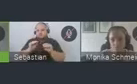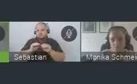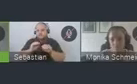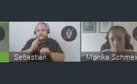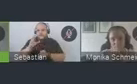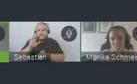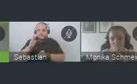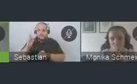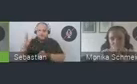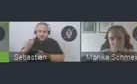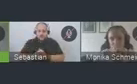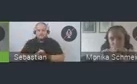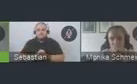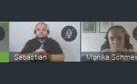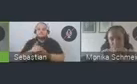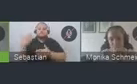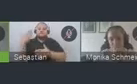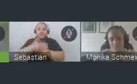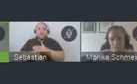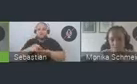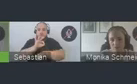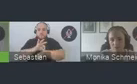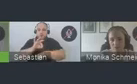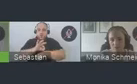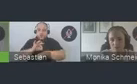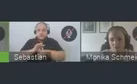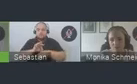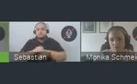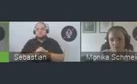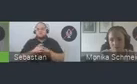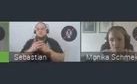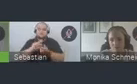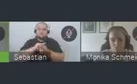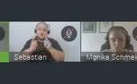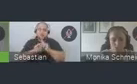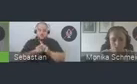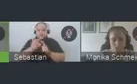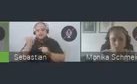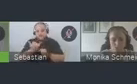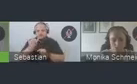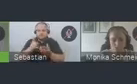Na zakończenie tego projektu postanowiłyśmy spotkać się z wami jeszcze raz